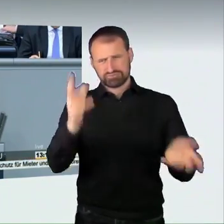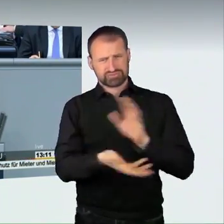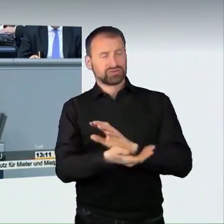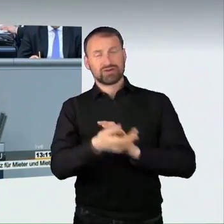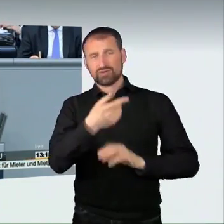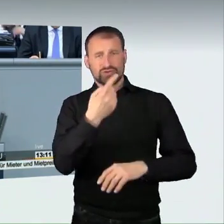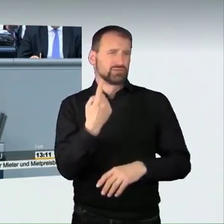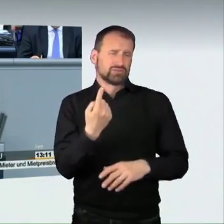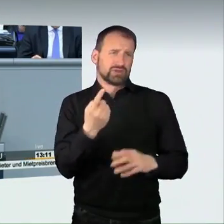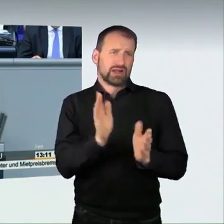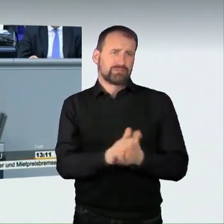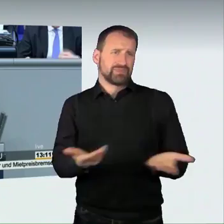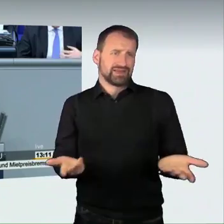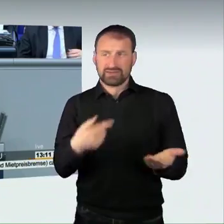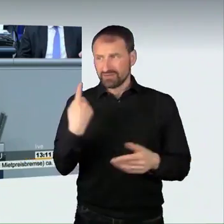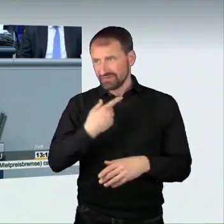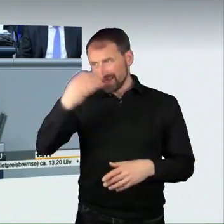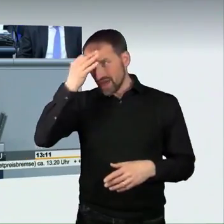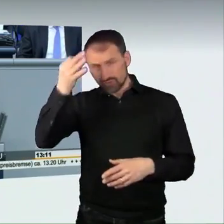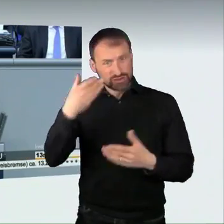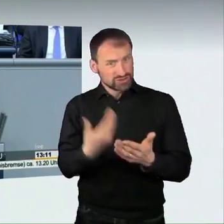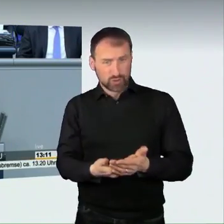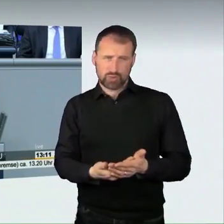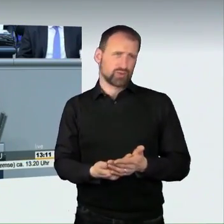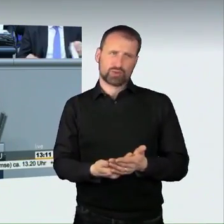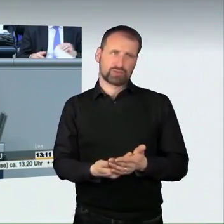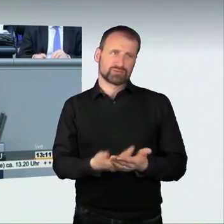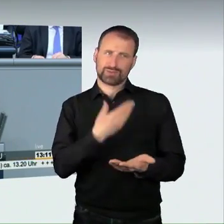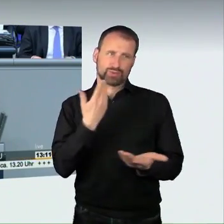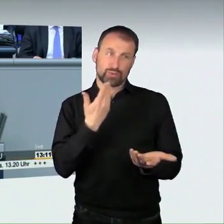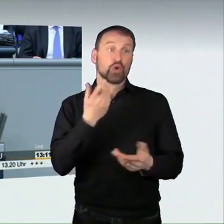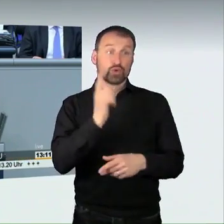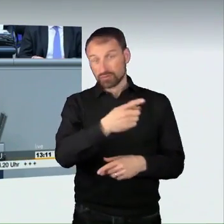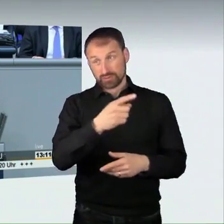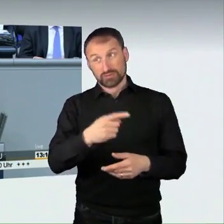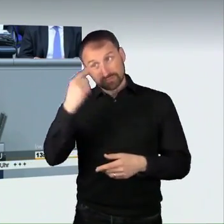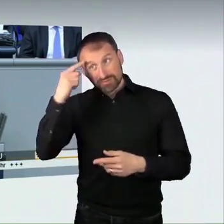der deutschen Mieter und eines Mietmarktes, der tatsächlich funktioniert.